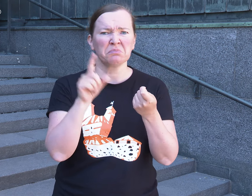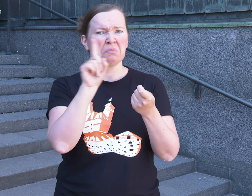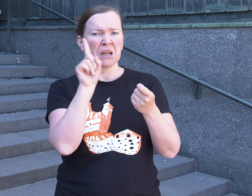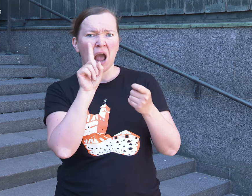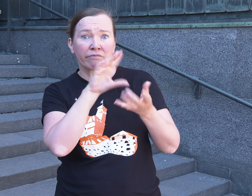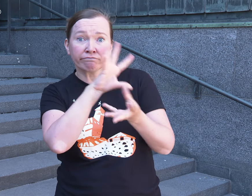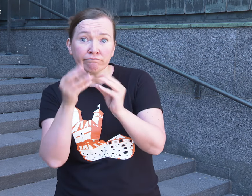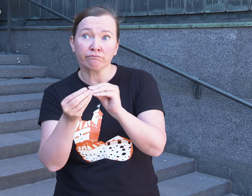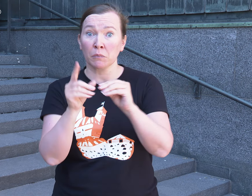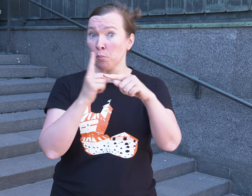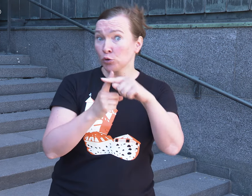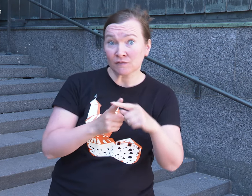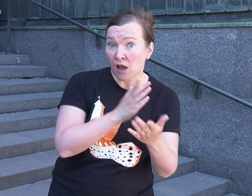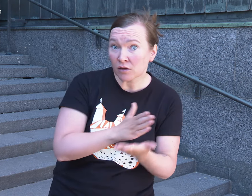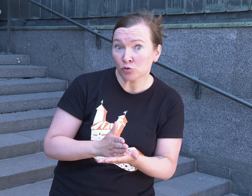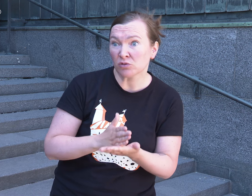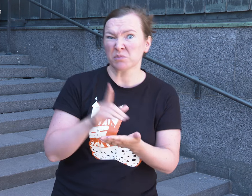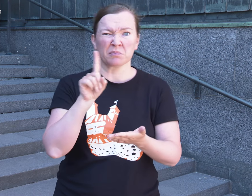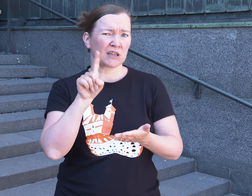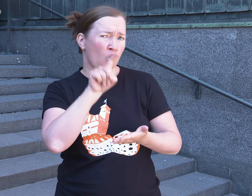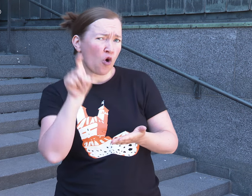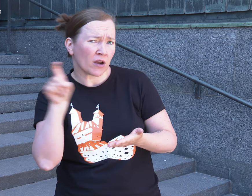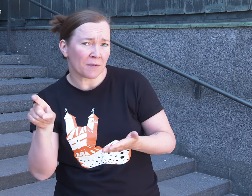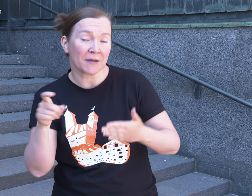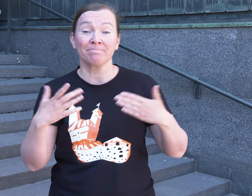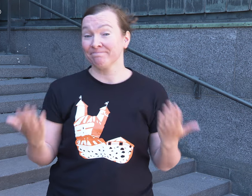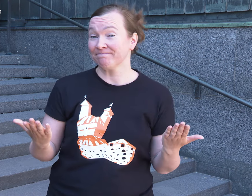Mitä positiivisia asioita keskustelussa nousi? Entä ongelmia?